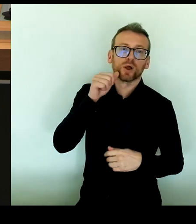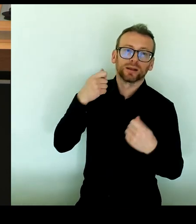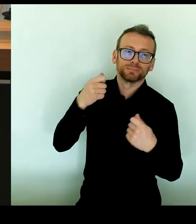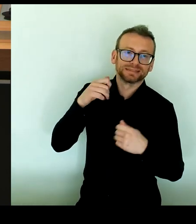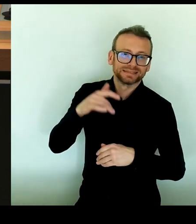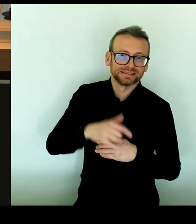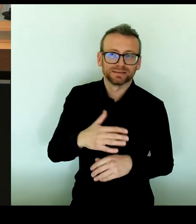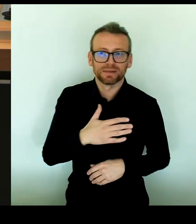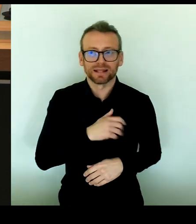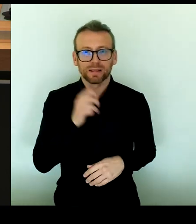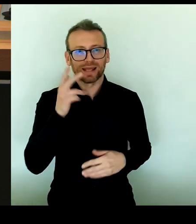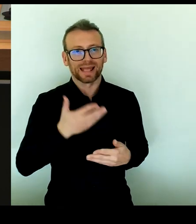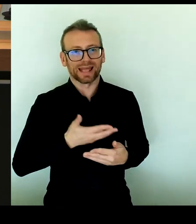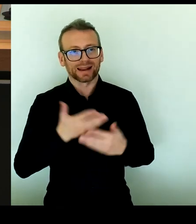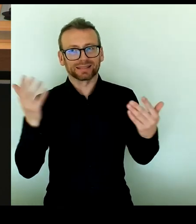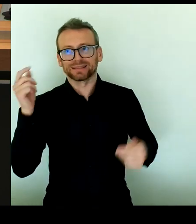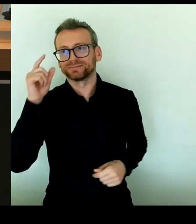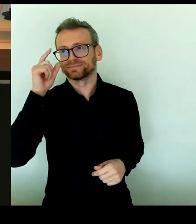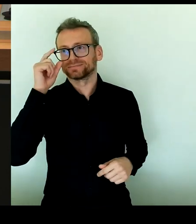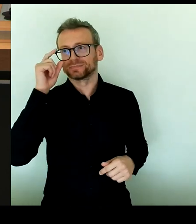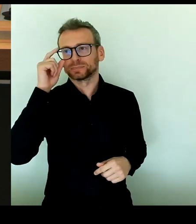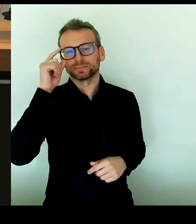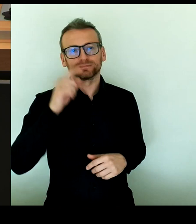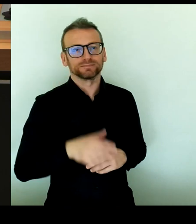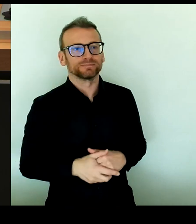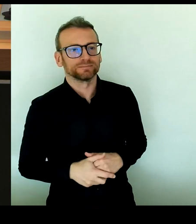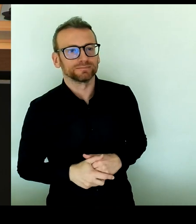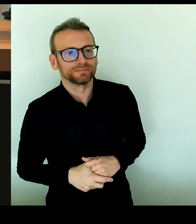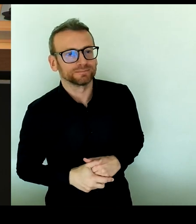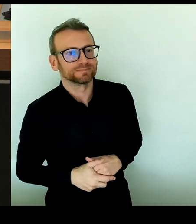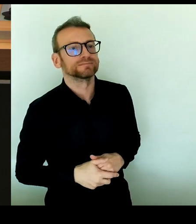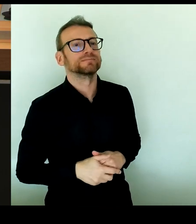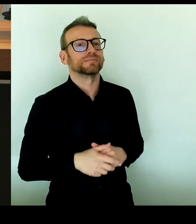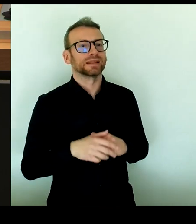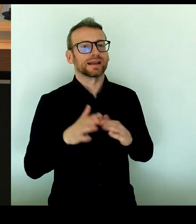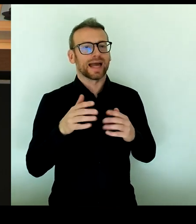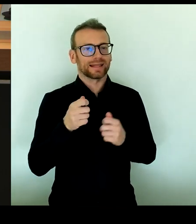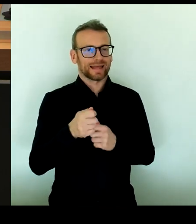Selbst die ehemalige Abgeordnete Frau Platter war sich sicher, dass der Kleingarten-